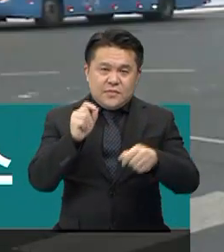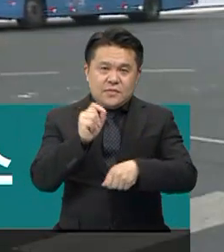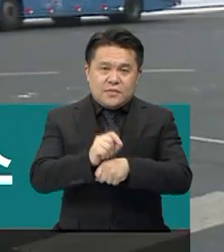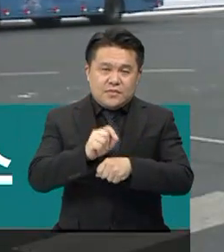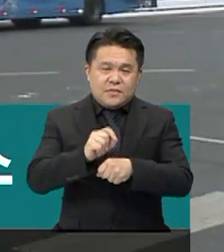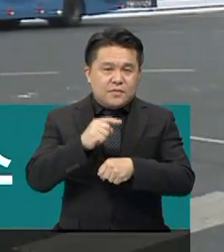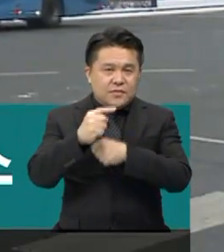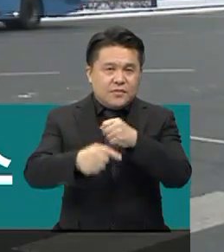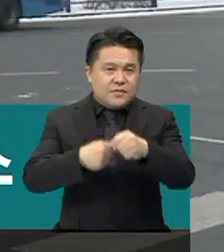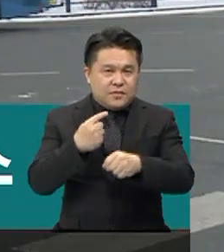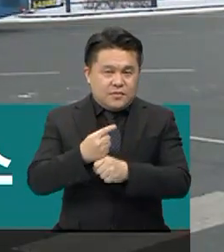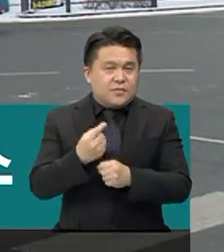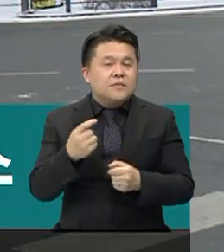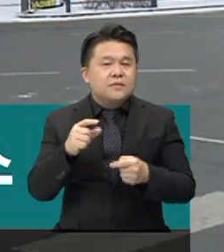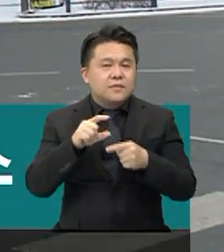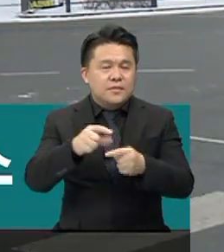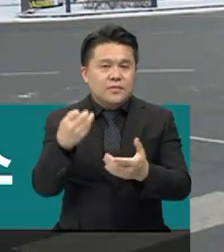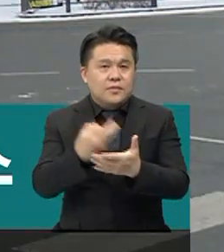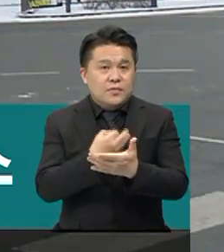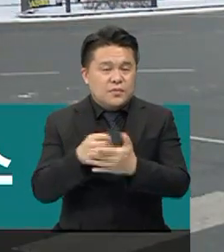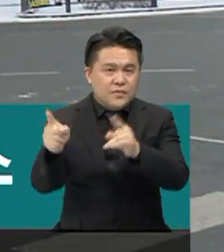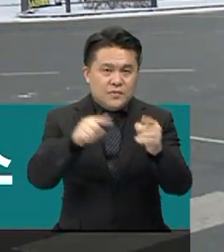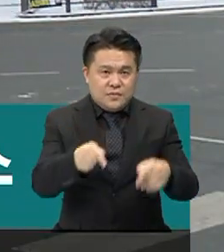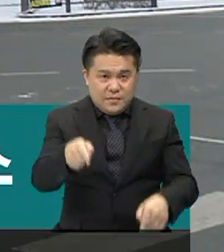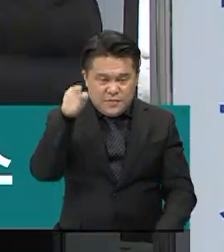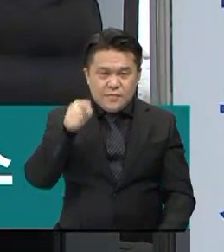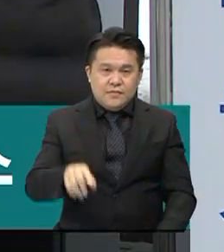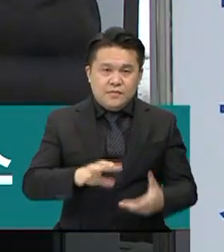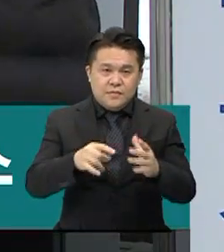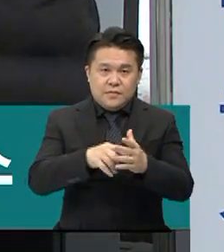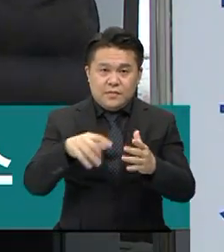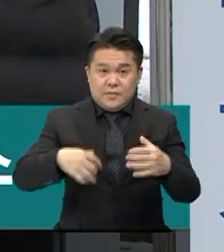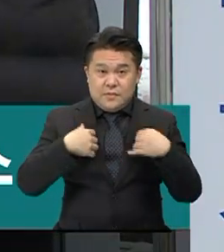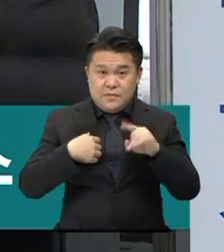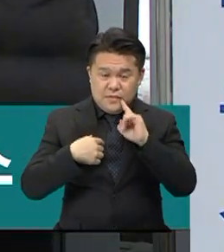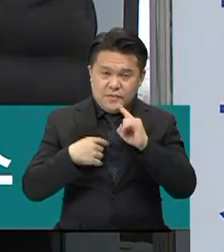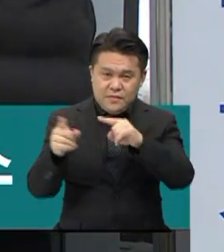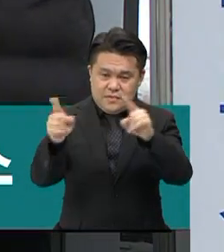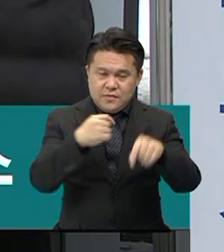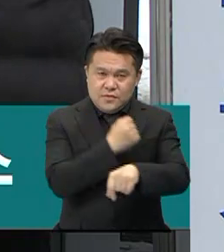가장 높은 것으로 조사됐습니다. 국세청에 따르면 전국 근로자의 1인당